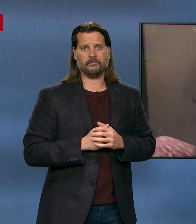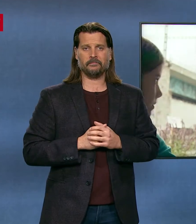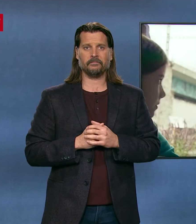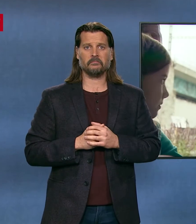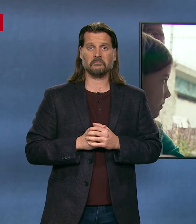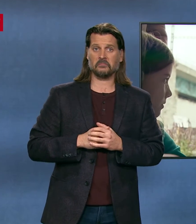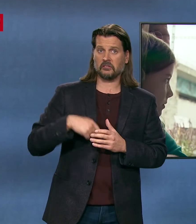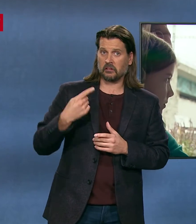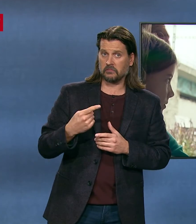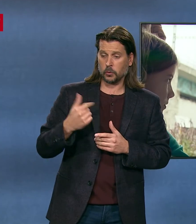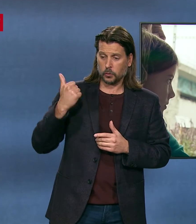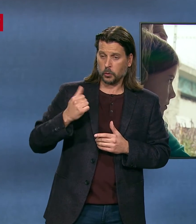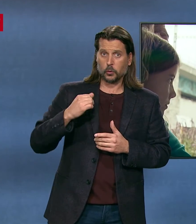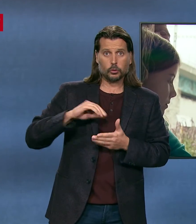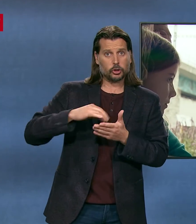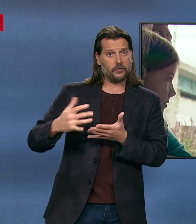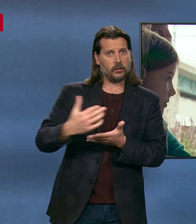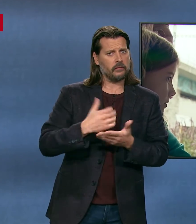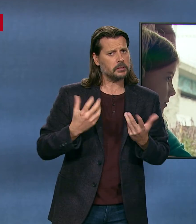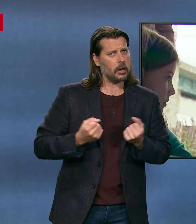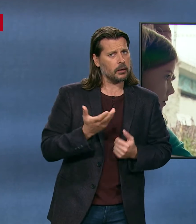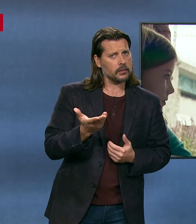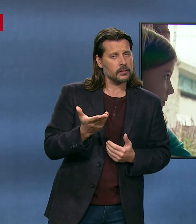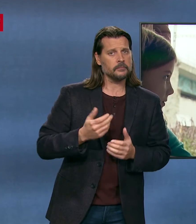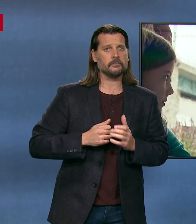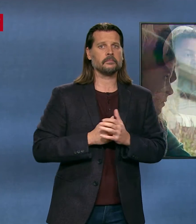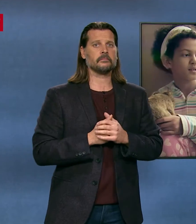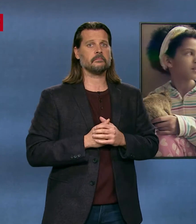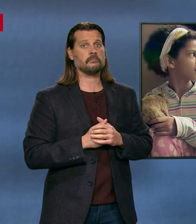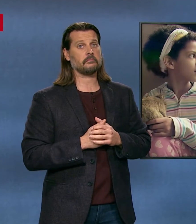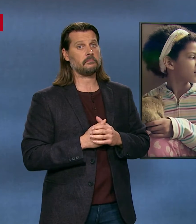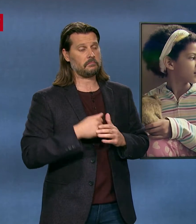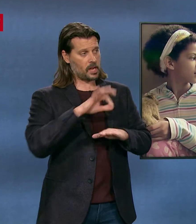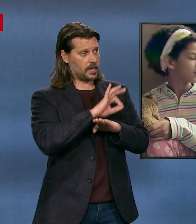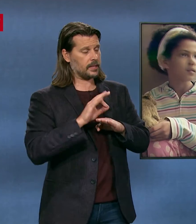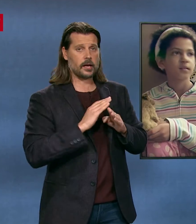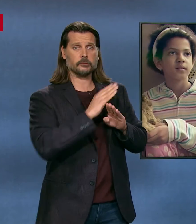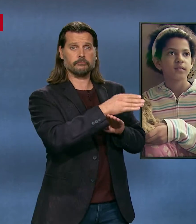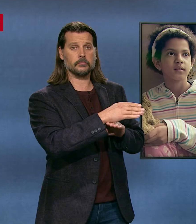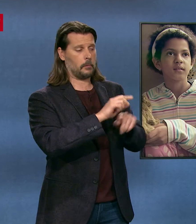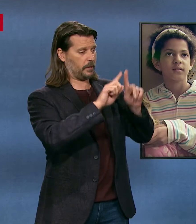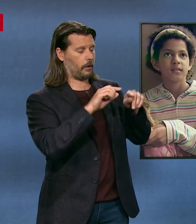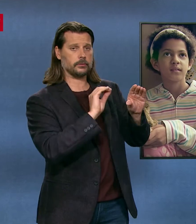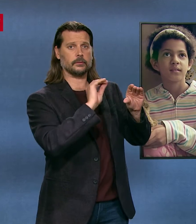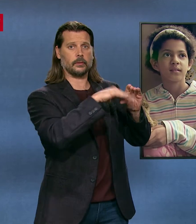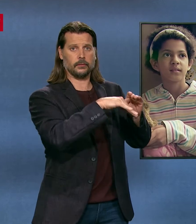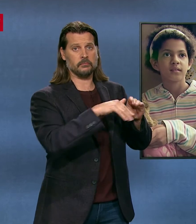Und was macht ihr mit diesen 100 Unterschriften? Wir werden sie in den Briefkasten des Architekten werfen.